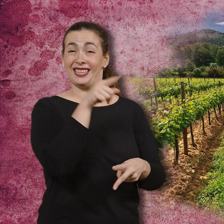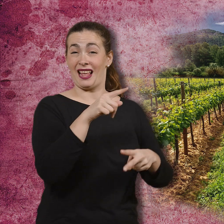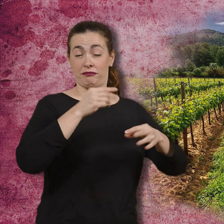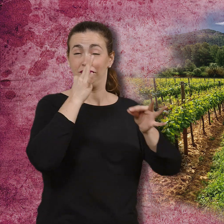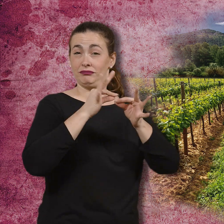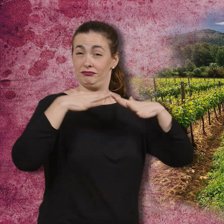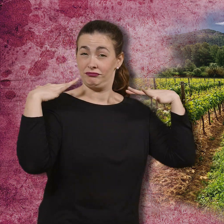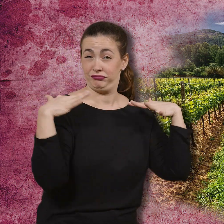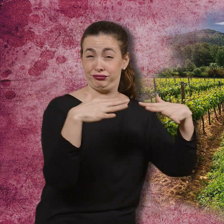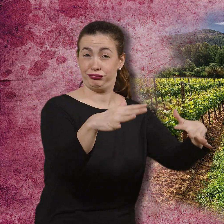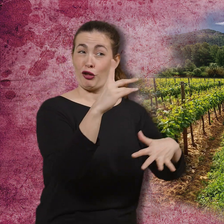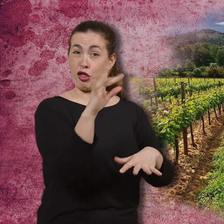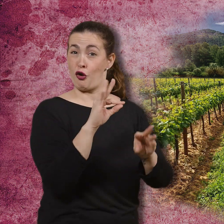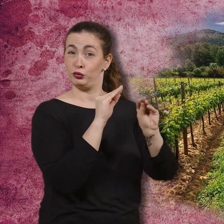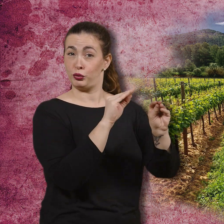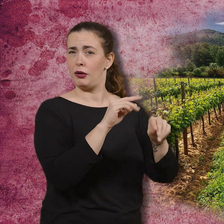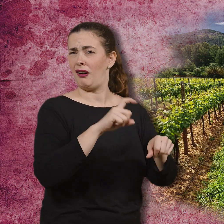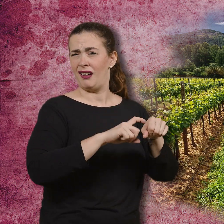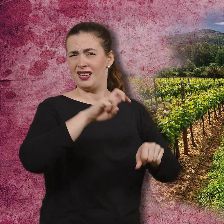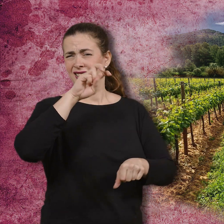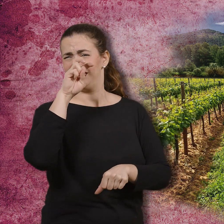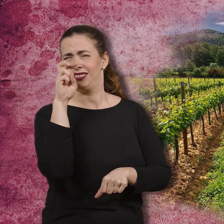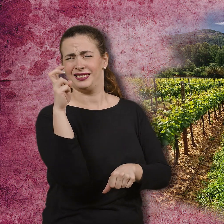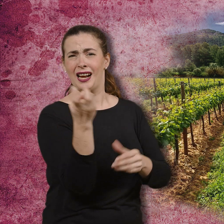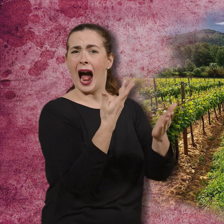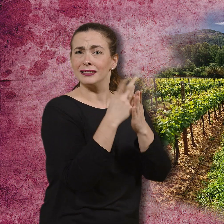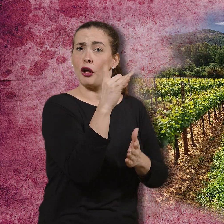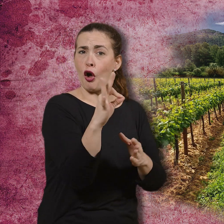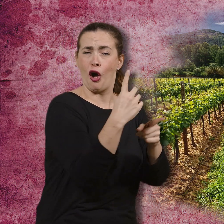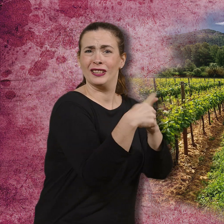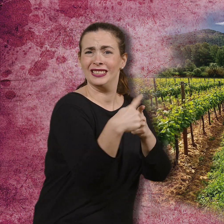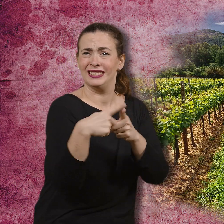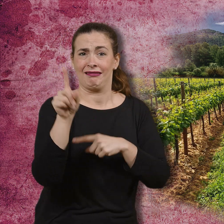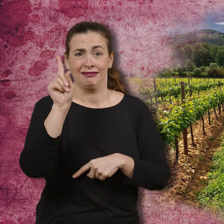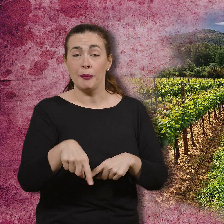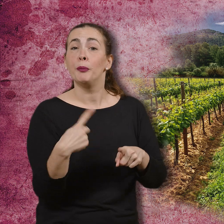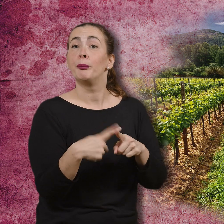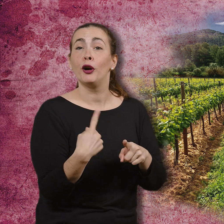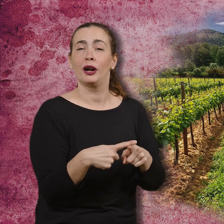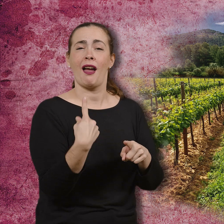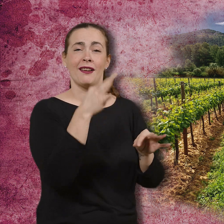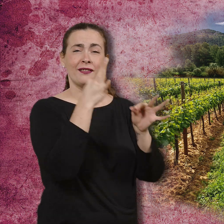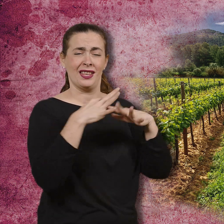Les vinyes de la Denominació d'Origen són, per tant, tan diverses com la pròpia DO: